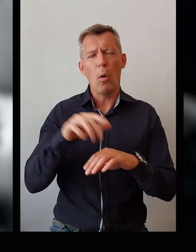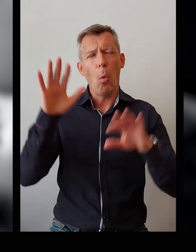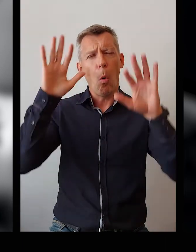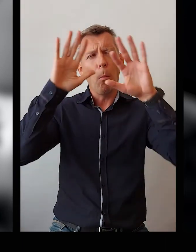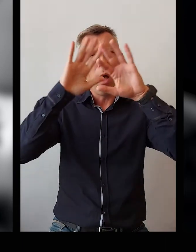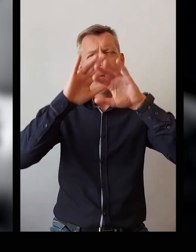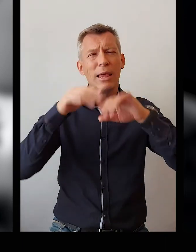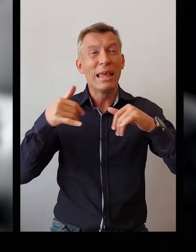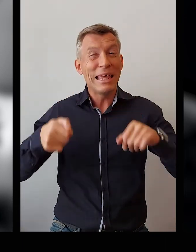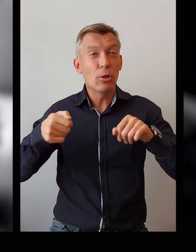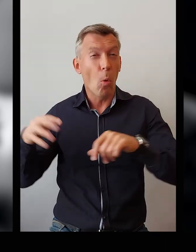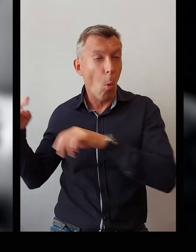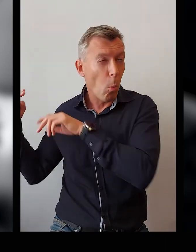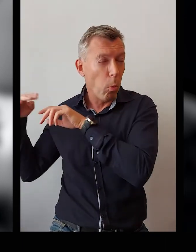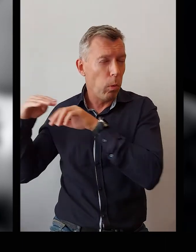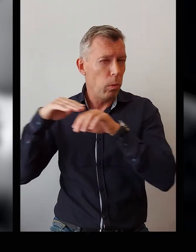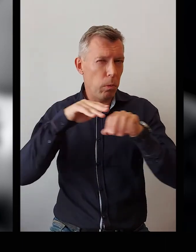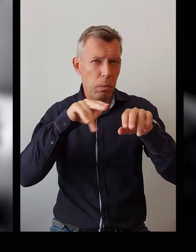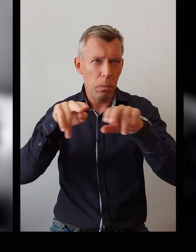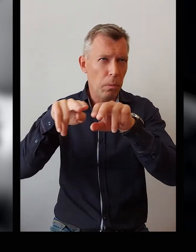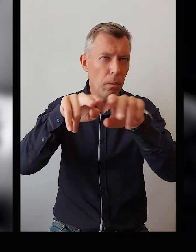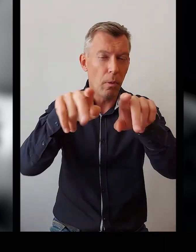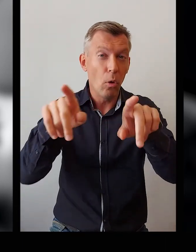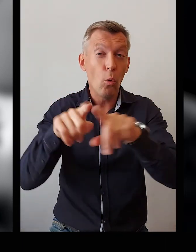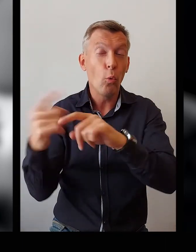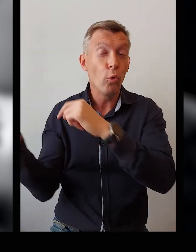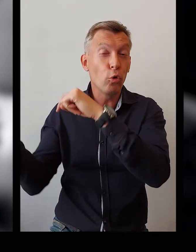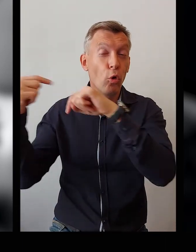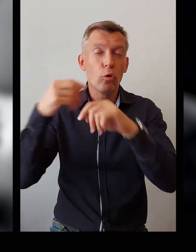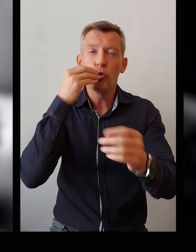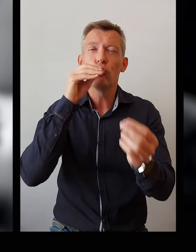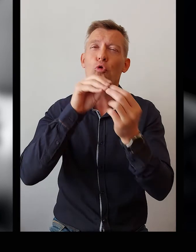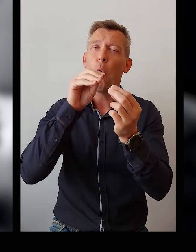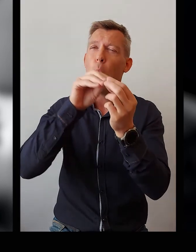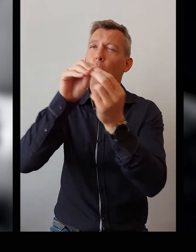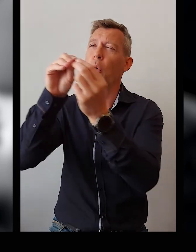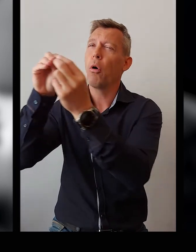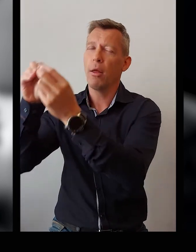egy hintó oson, úgy jön a csókokat megköszönni.